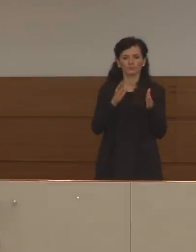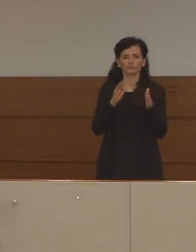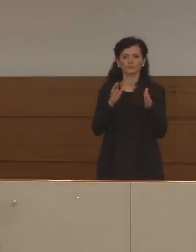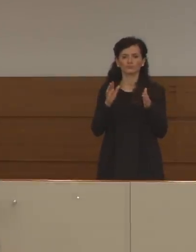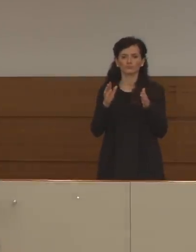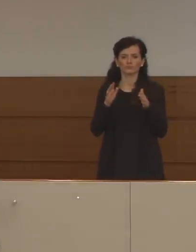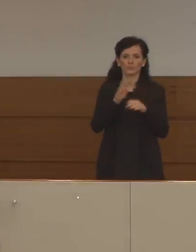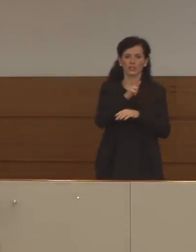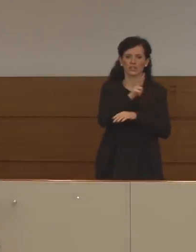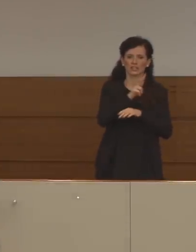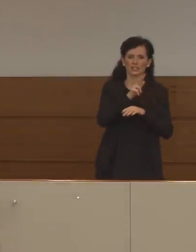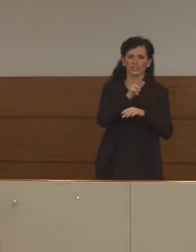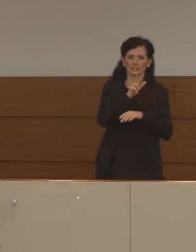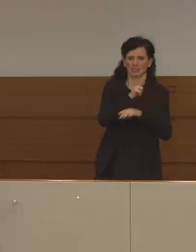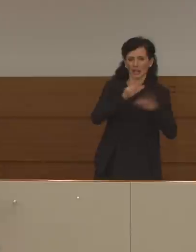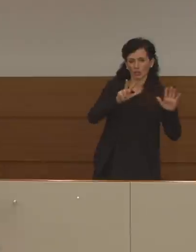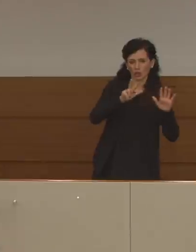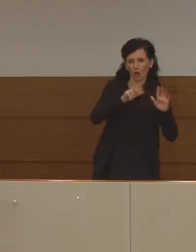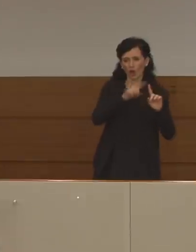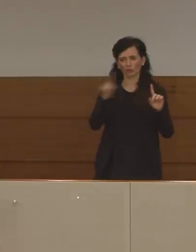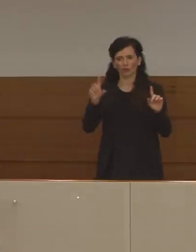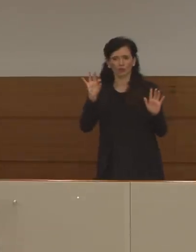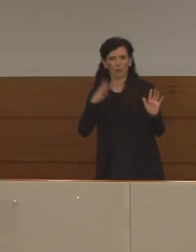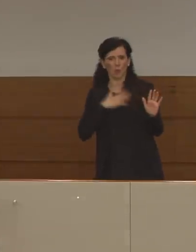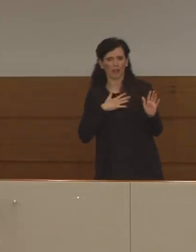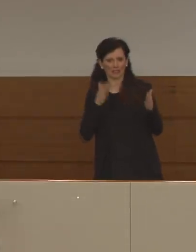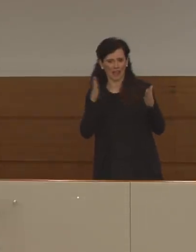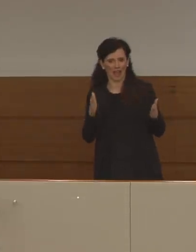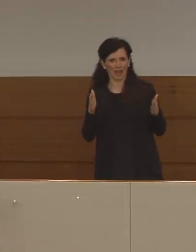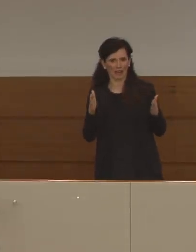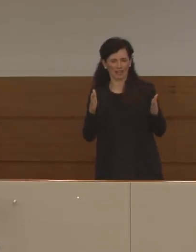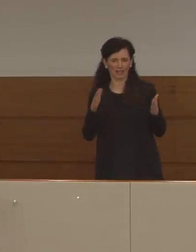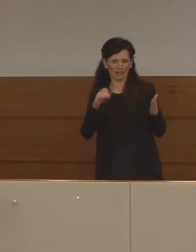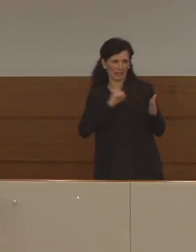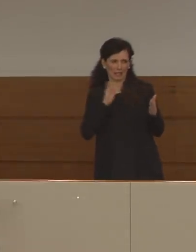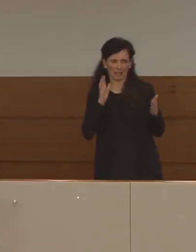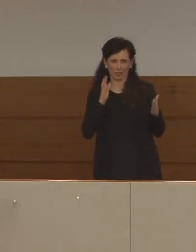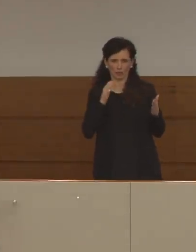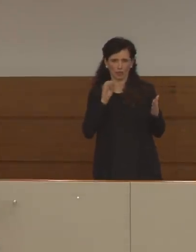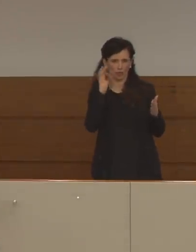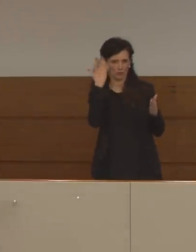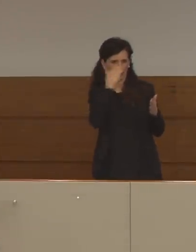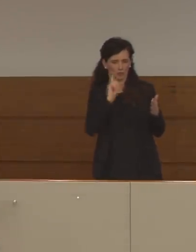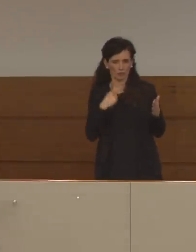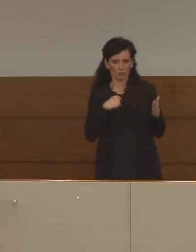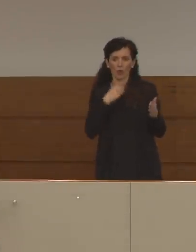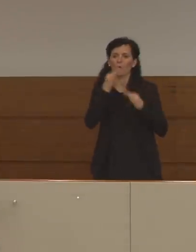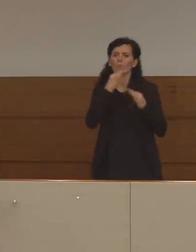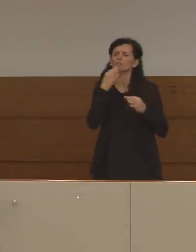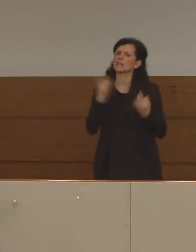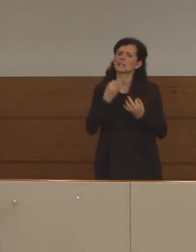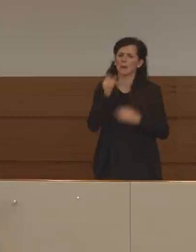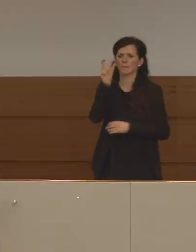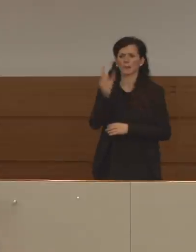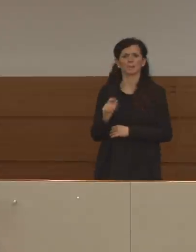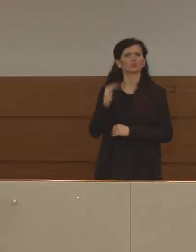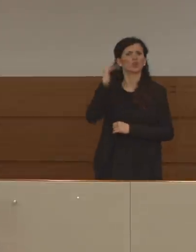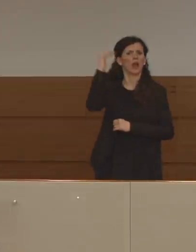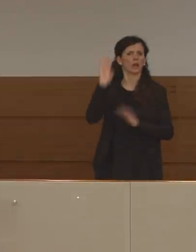38 se non vado errato per la precisione, quindi stiamo parlando sempre di un adulto quindi ancora niente ragazzi, niente